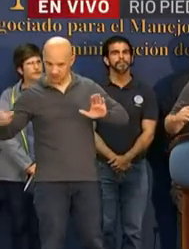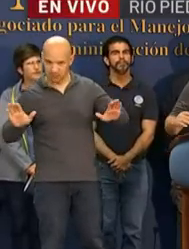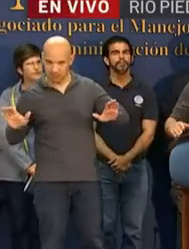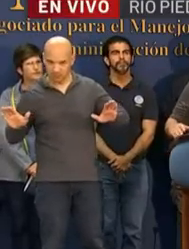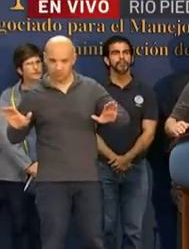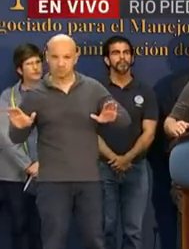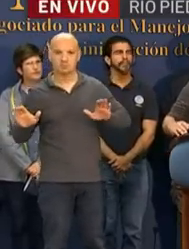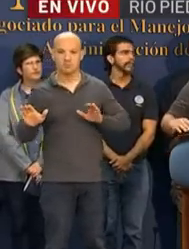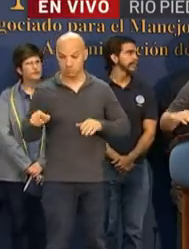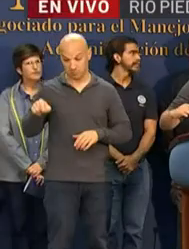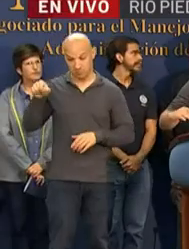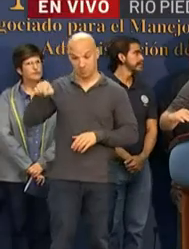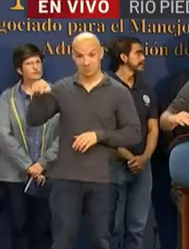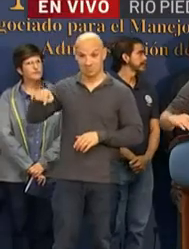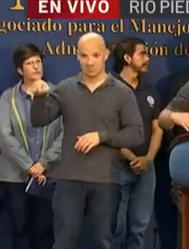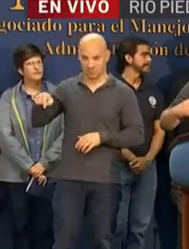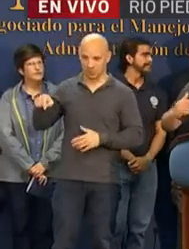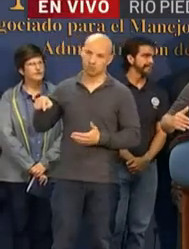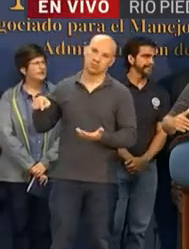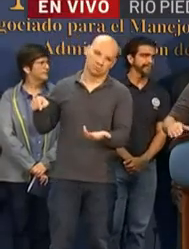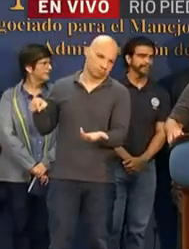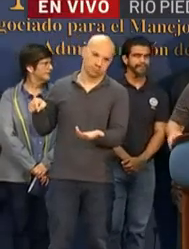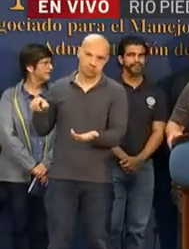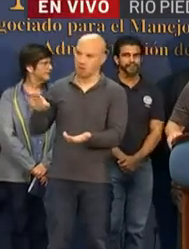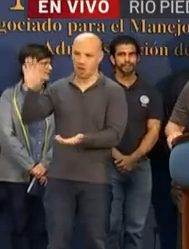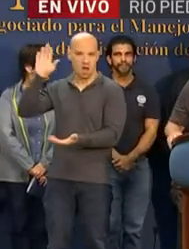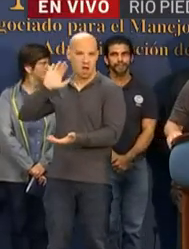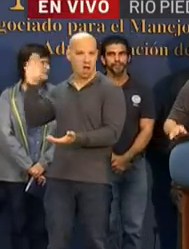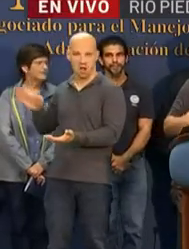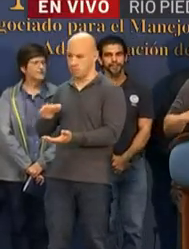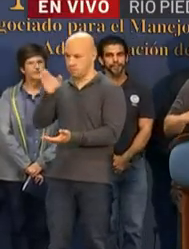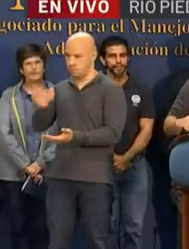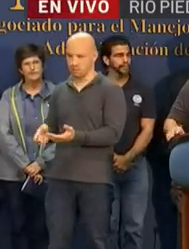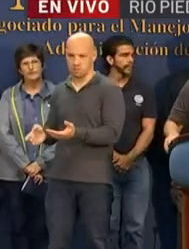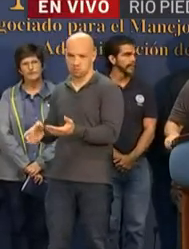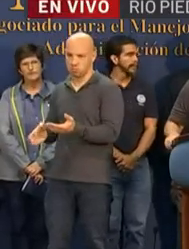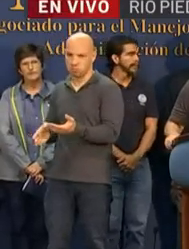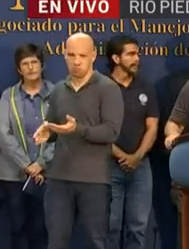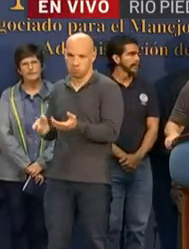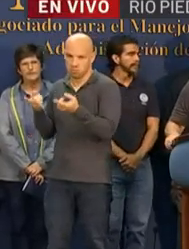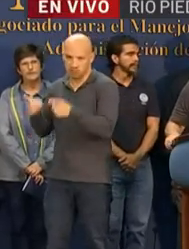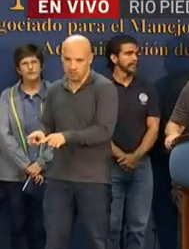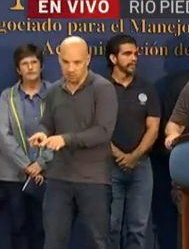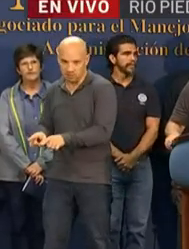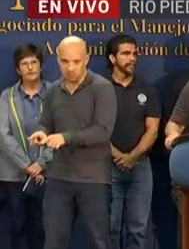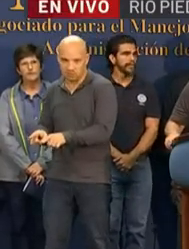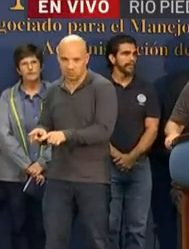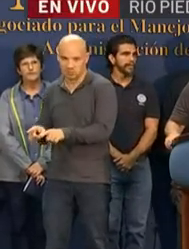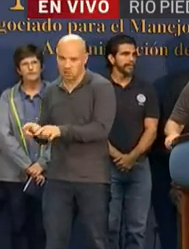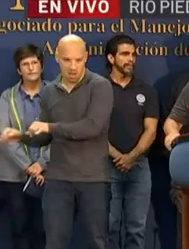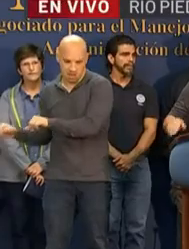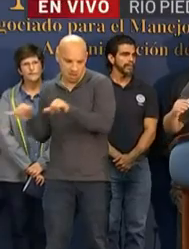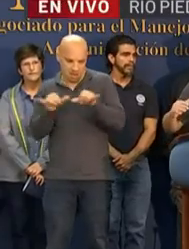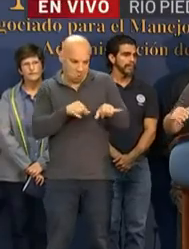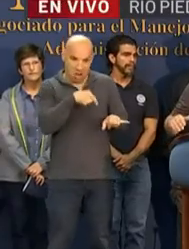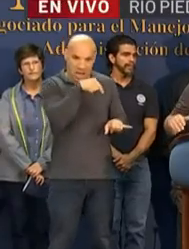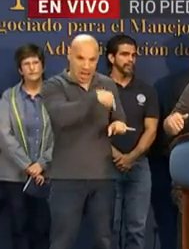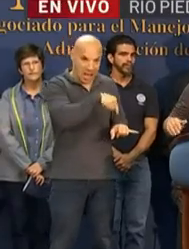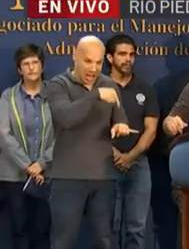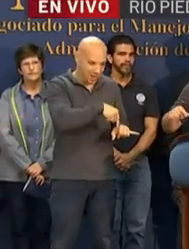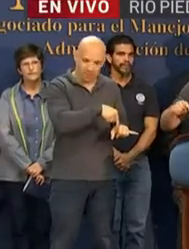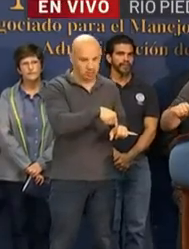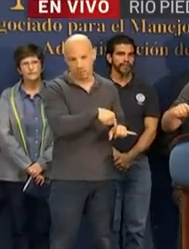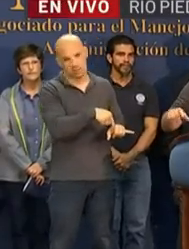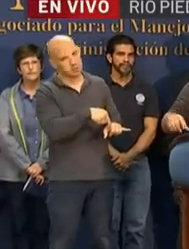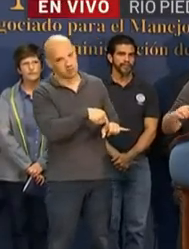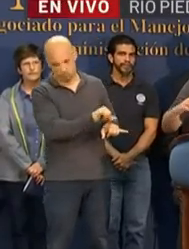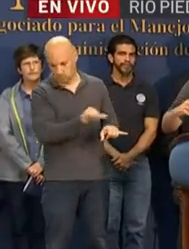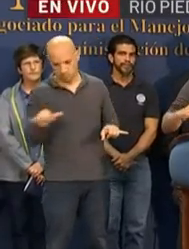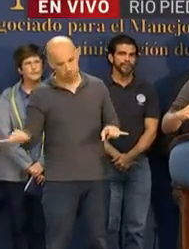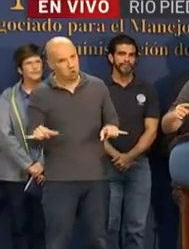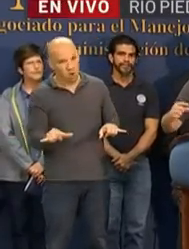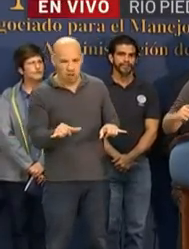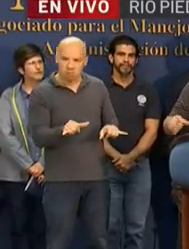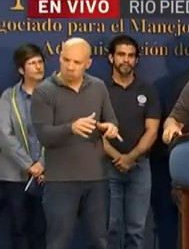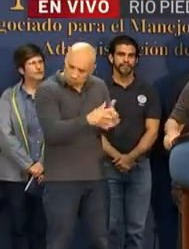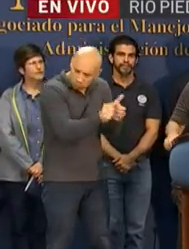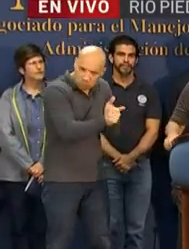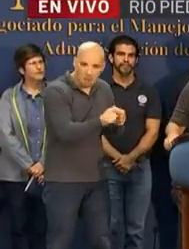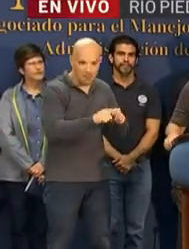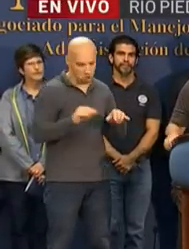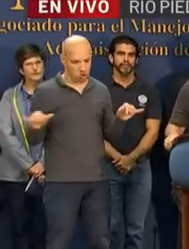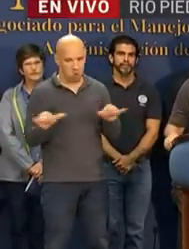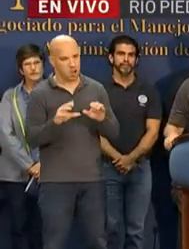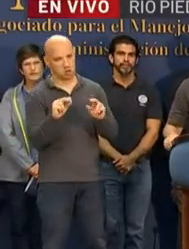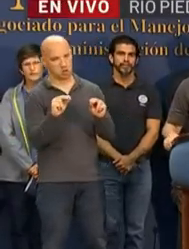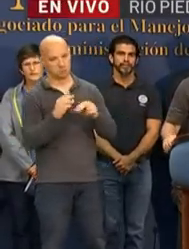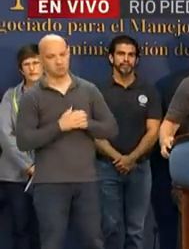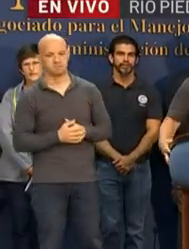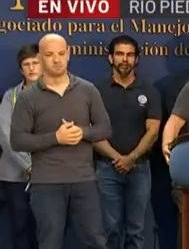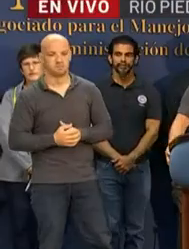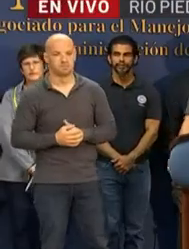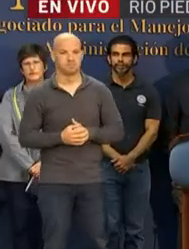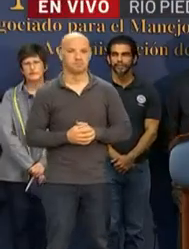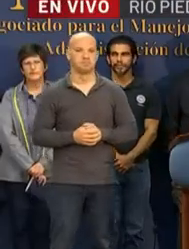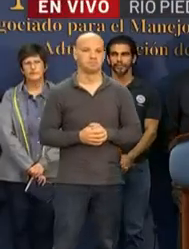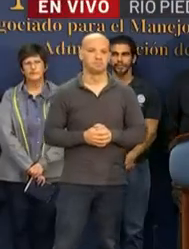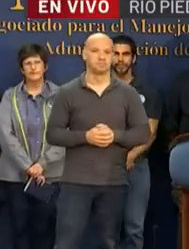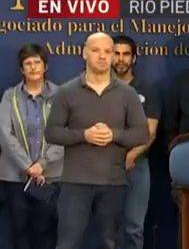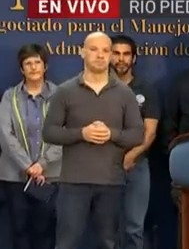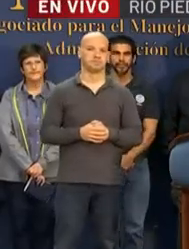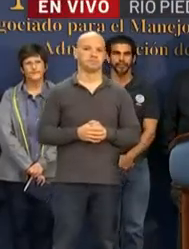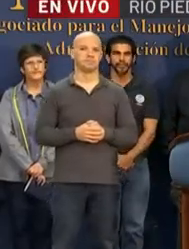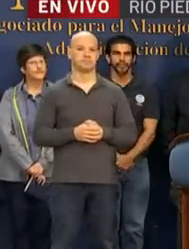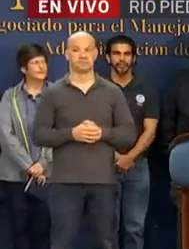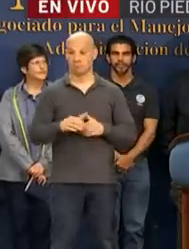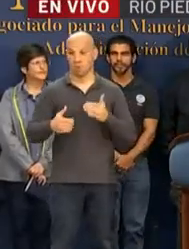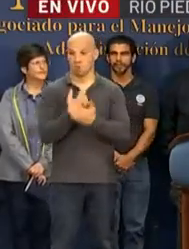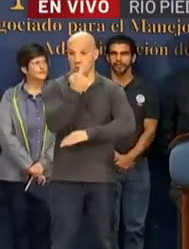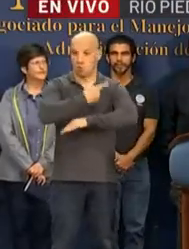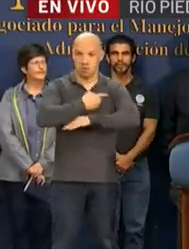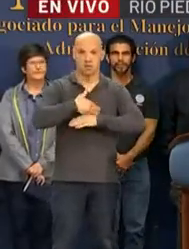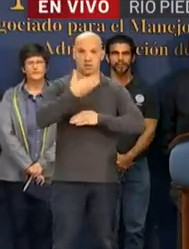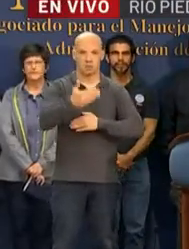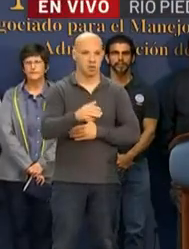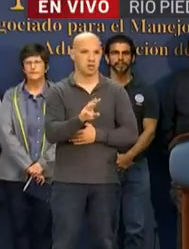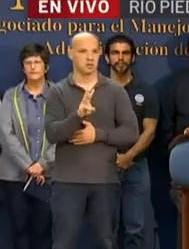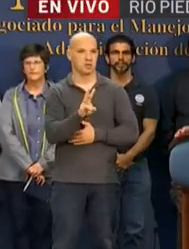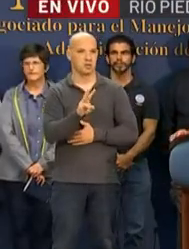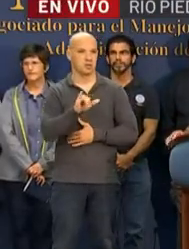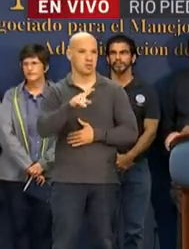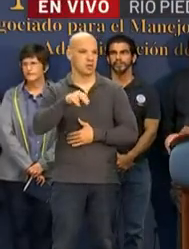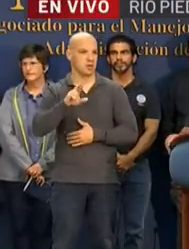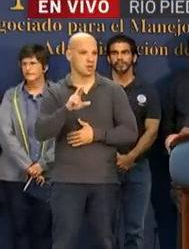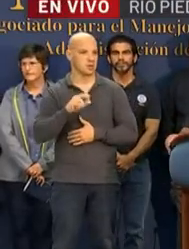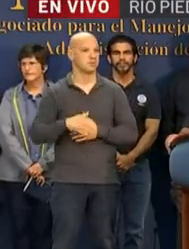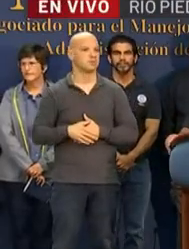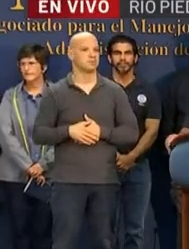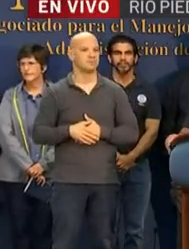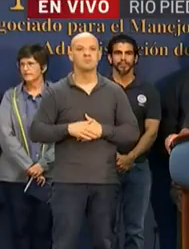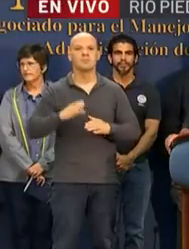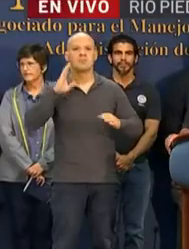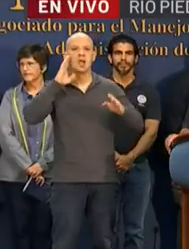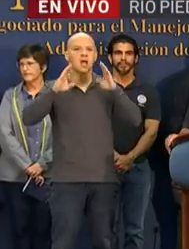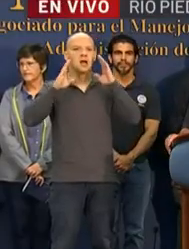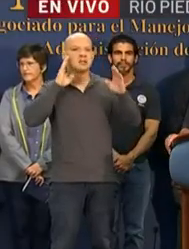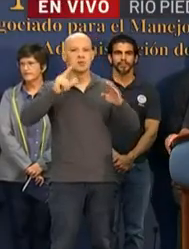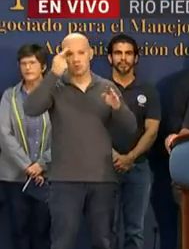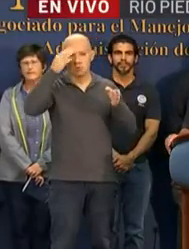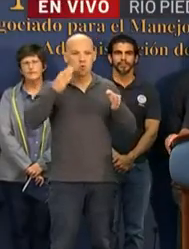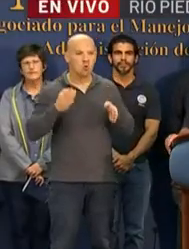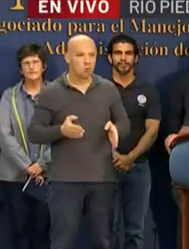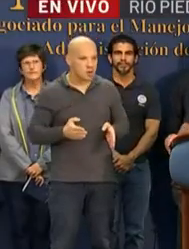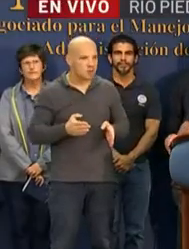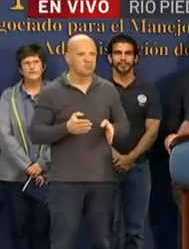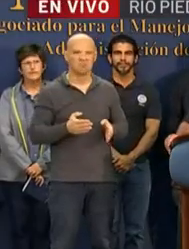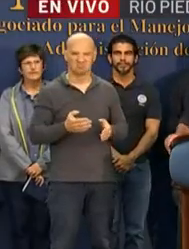SERÍA DE 50 PULGADAS. SON